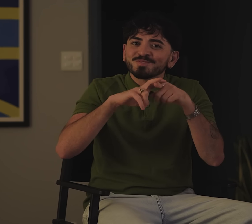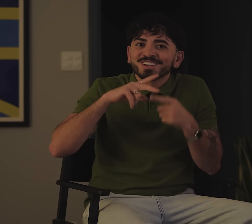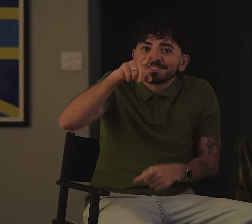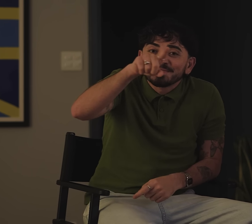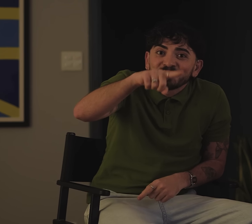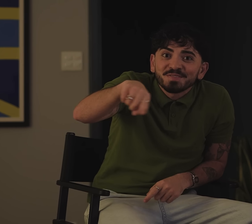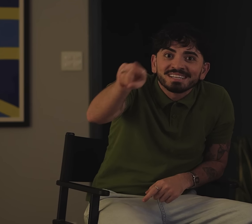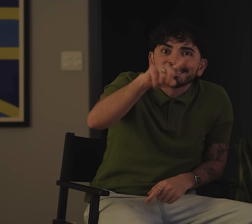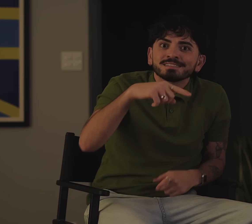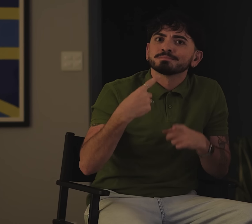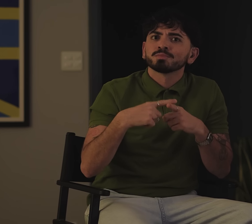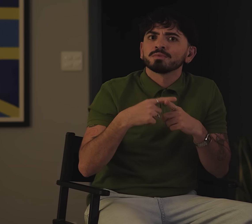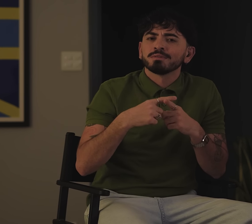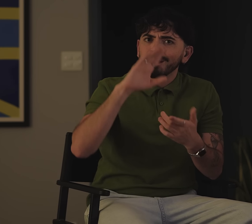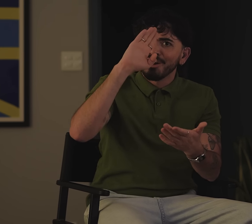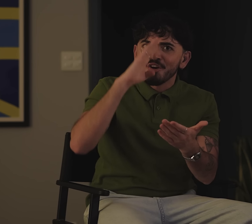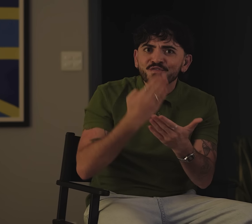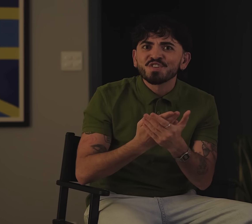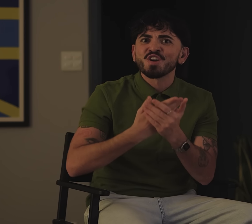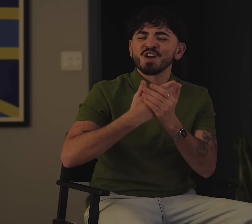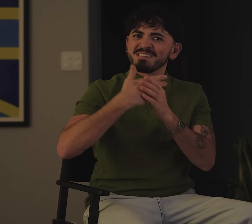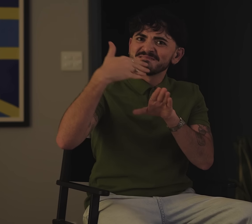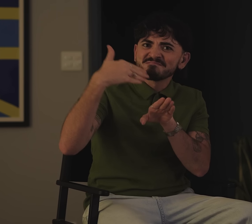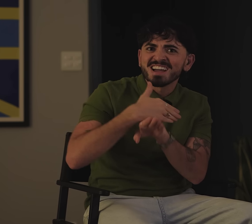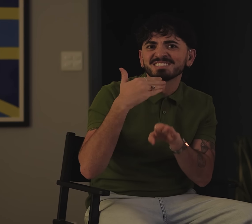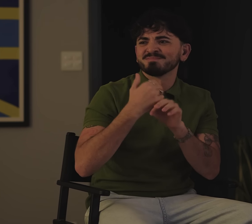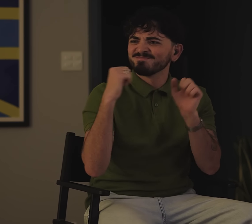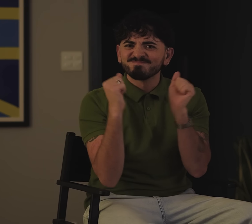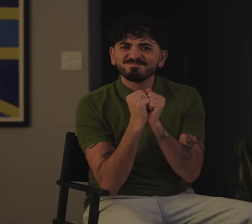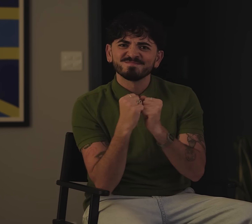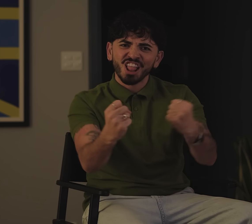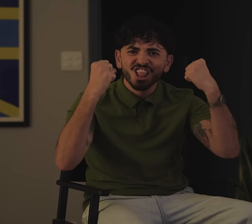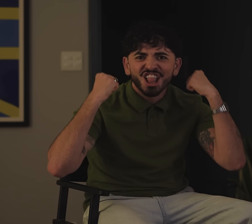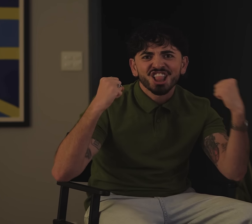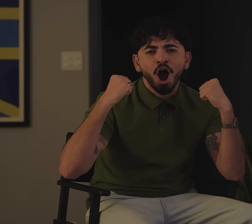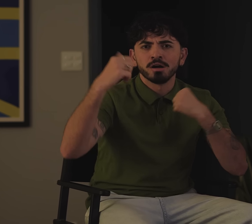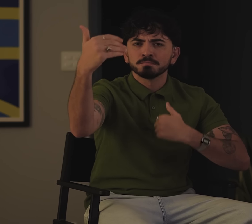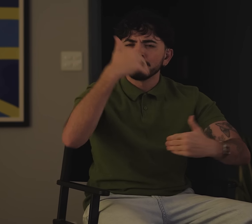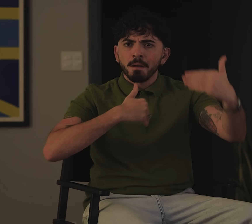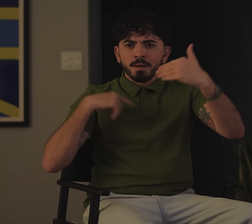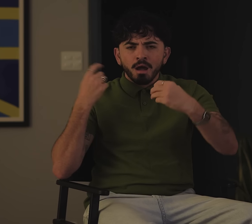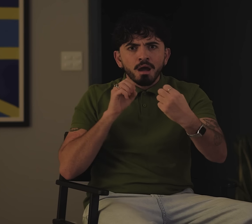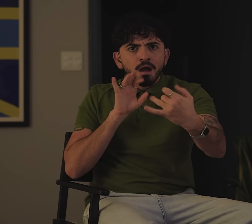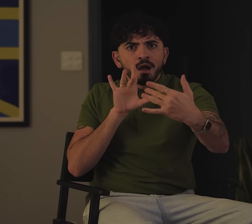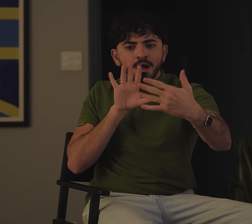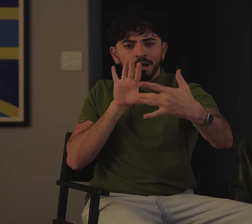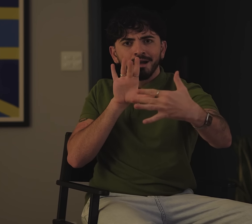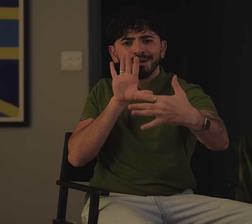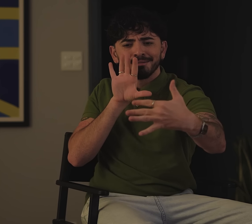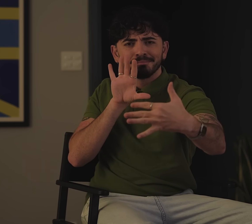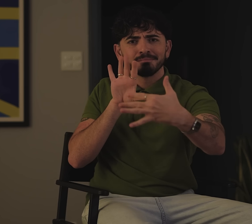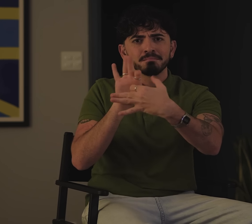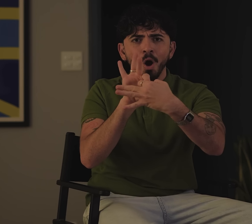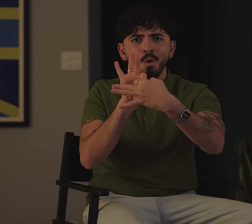E foi por causa de VOCÊS! Porque vocês somaram, acreditaram, participaram… Foi algo que nos conectou. Criamos uma conexão muito forte!